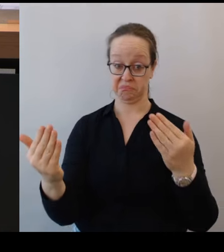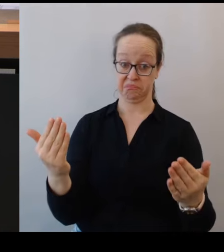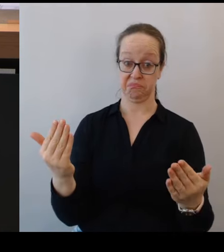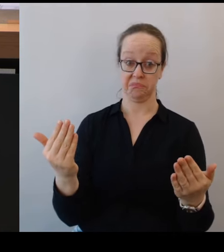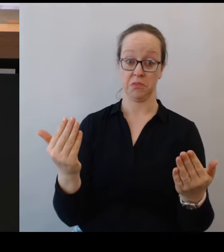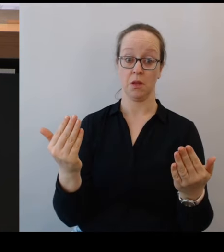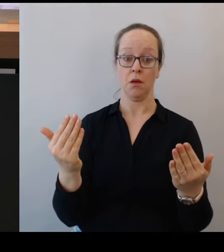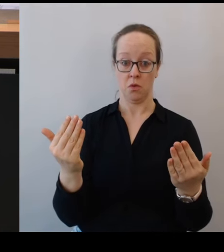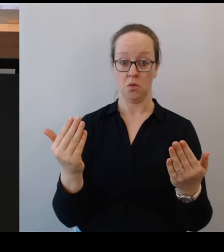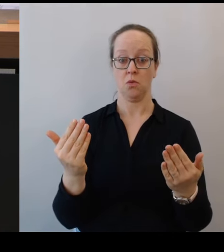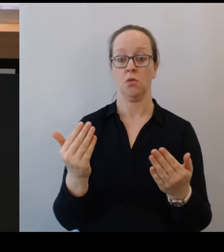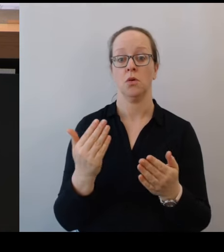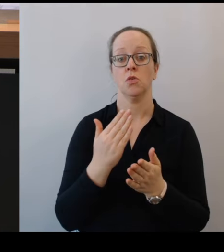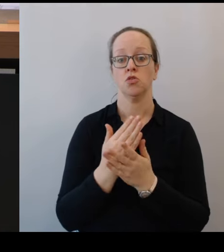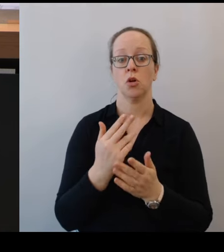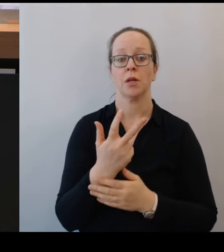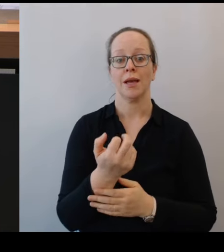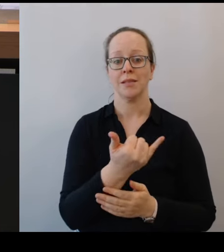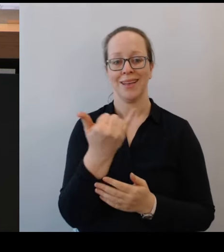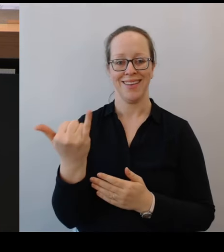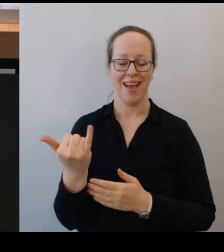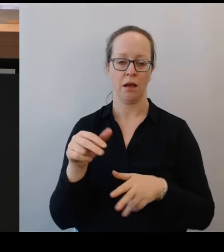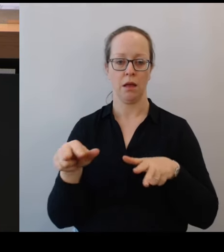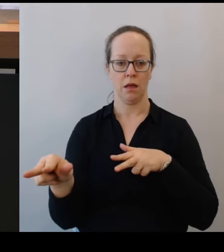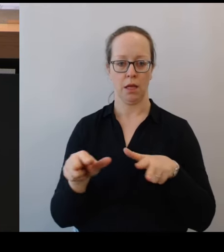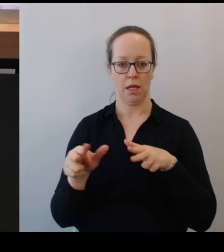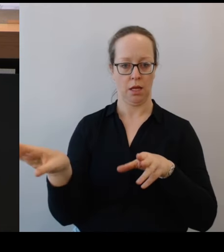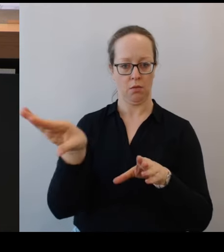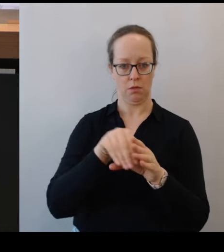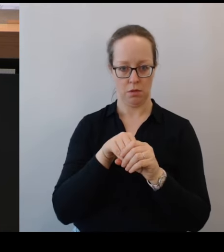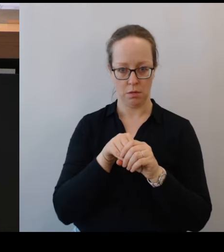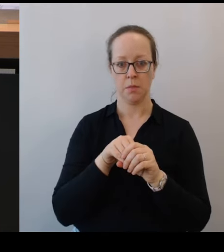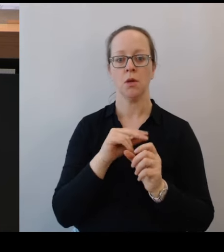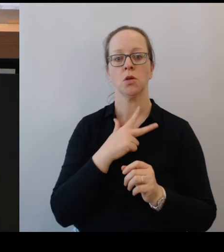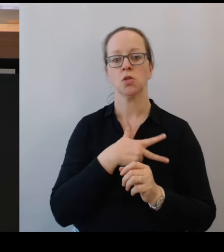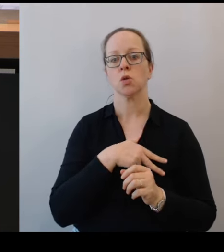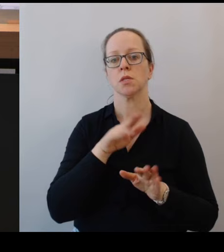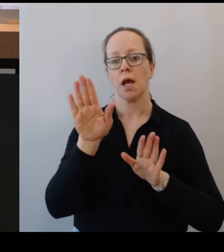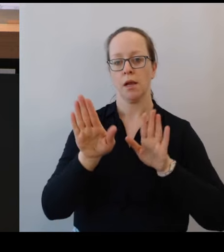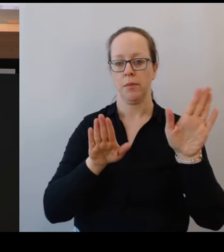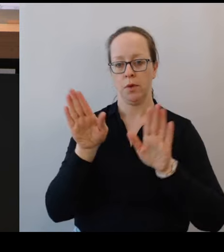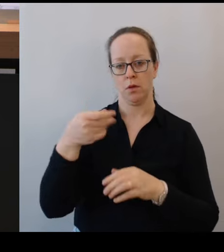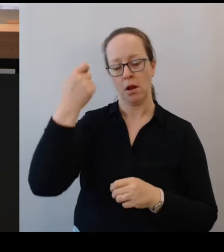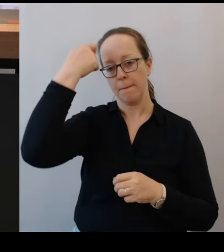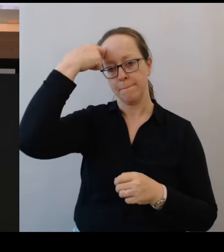haben die Sozialdemokraten das Berliner Bildungssystem ruiniert. Berliner Schüler landen in